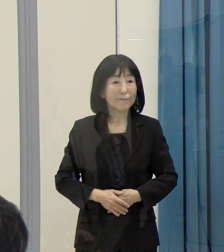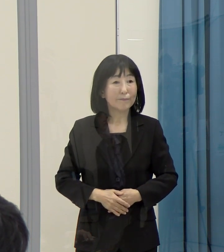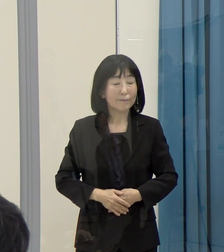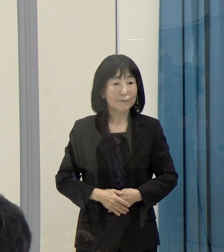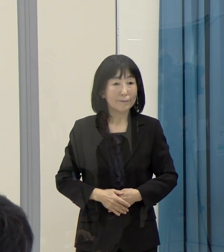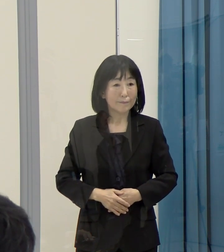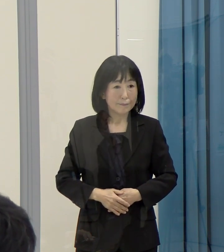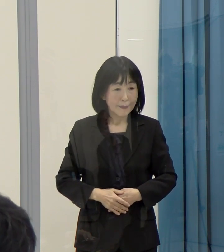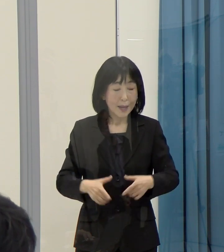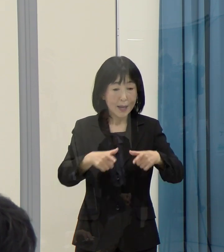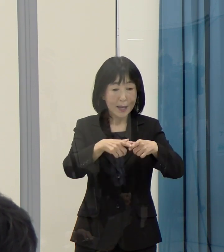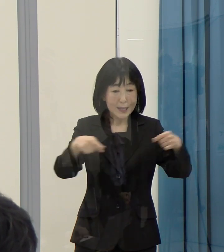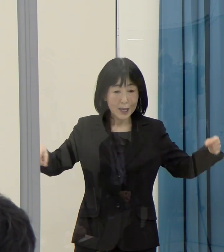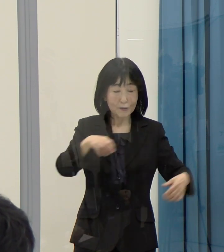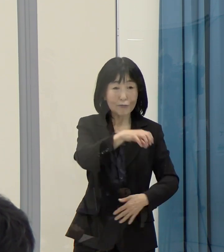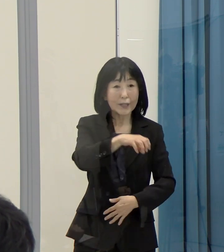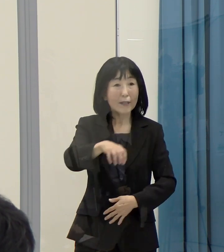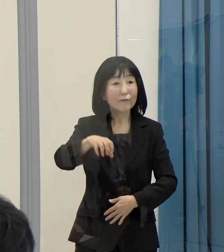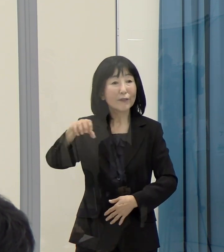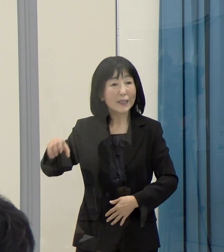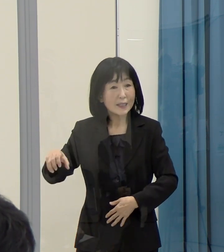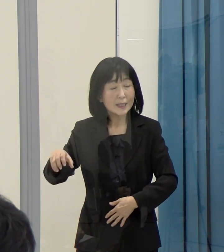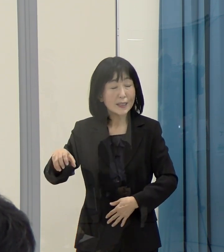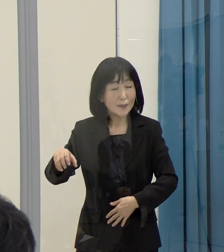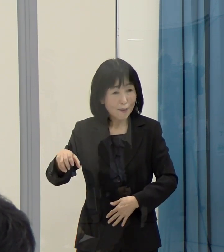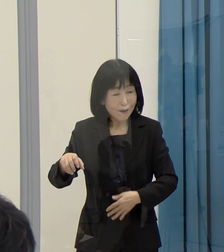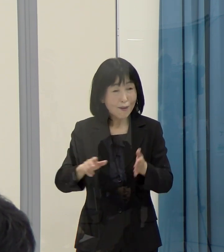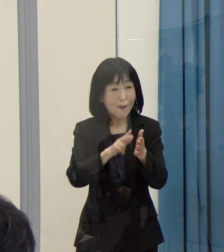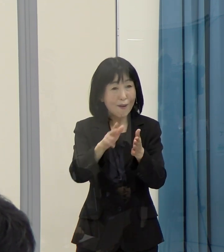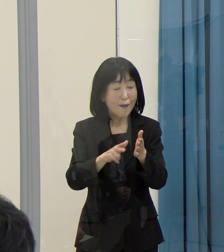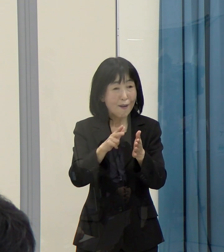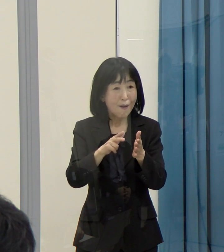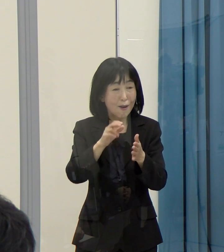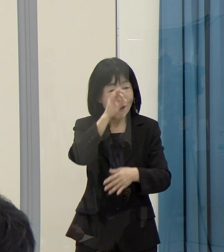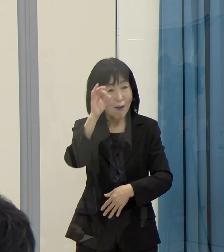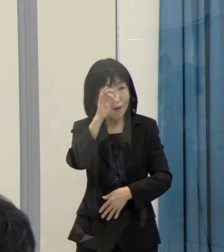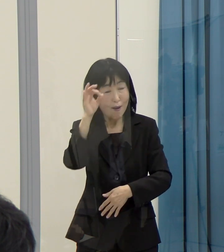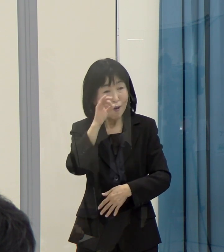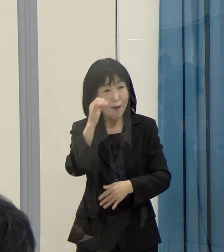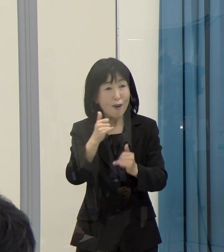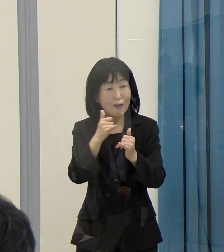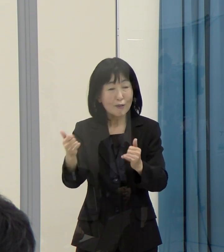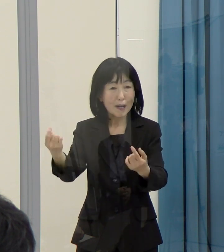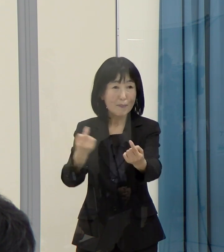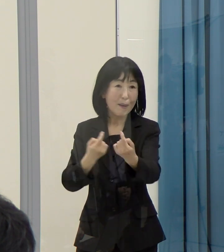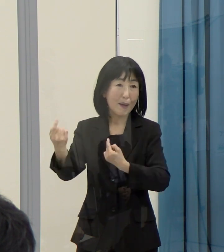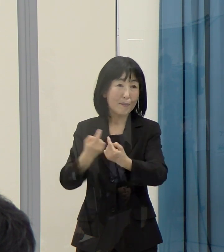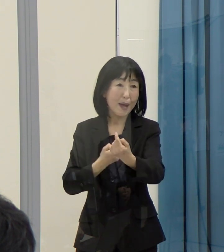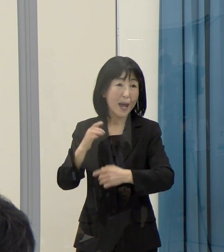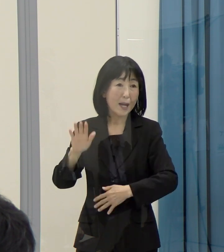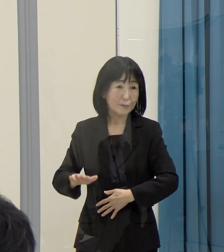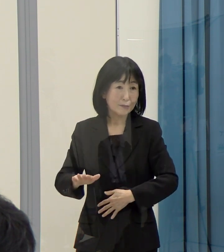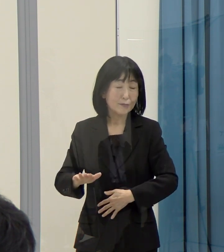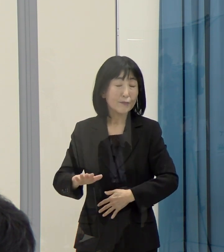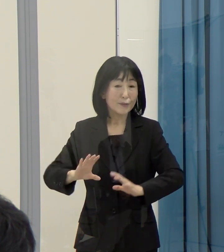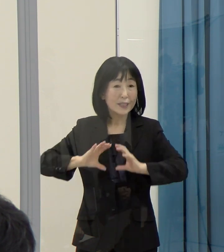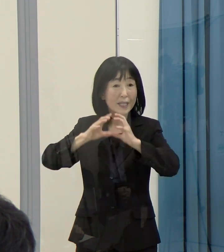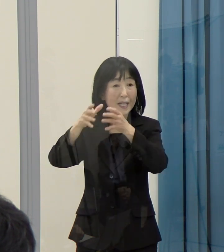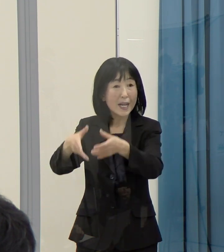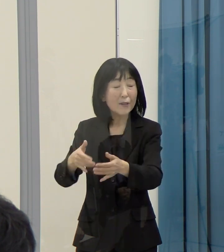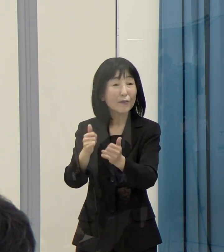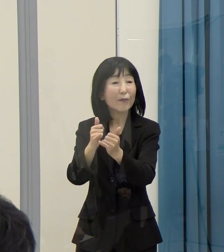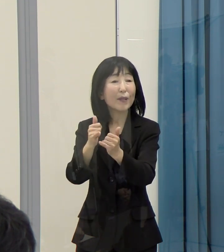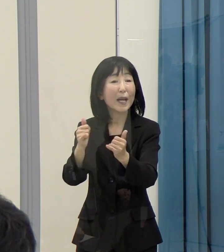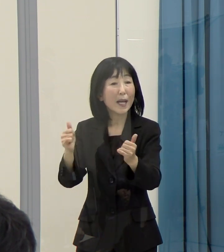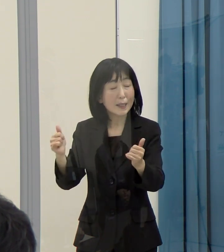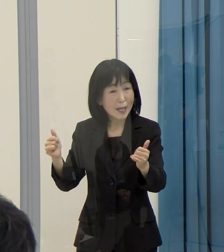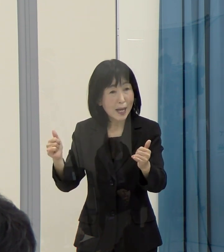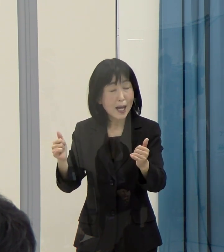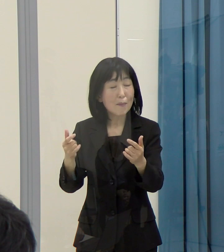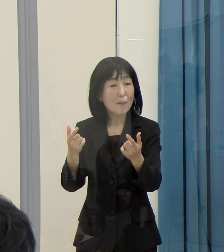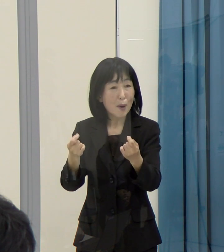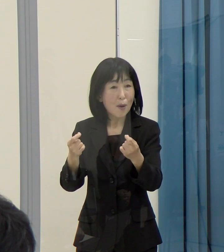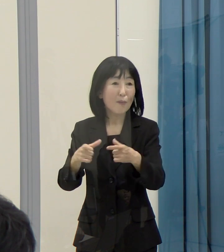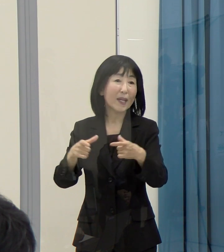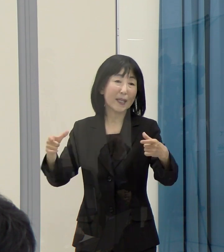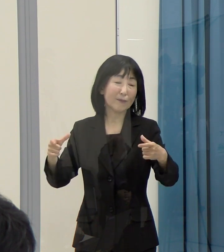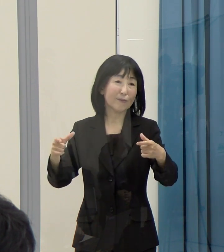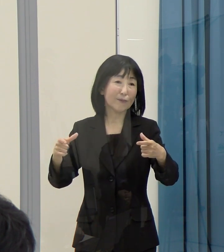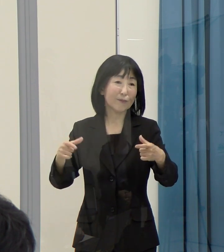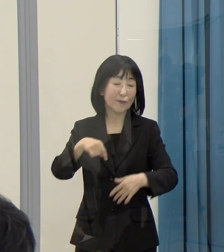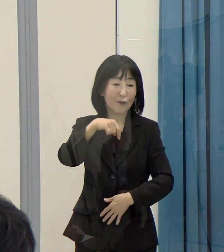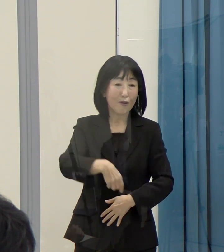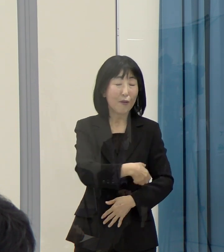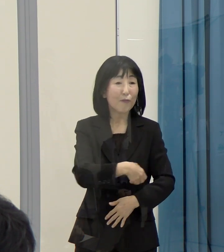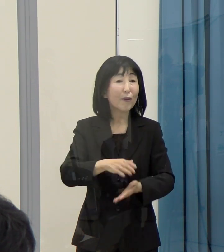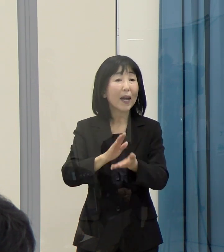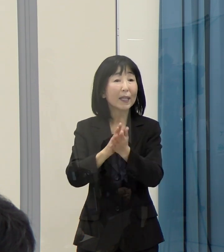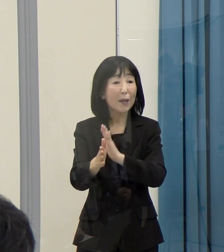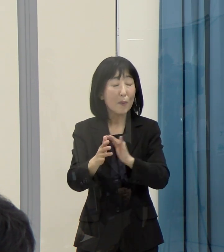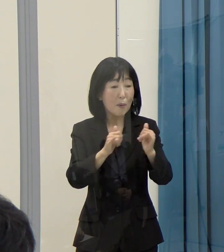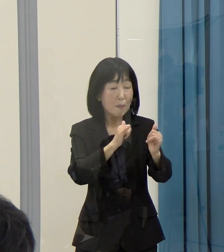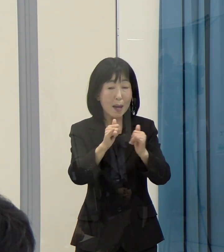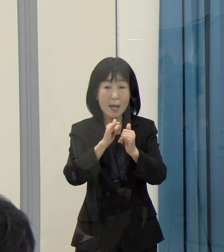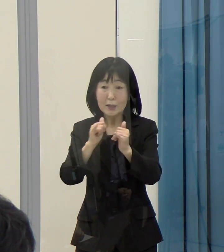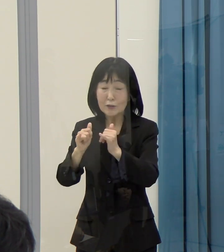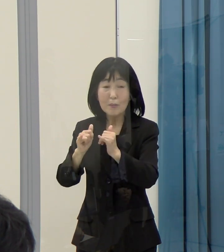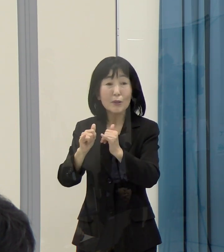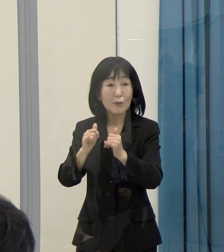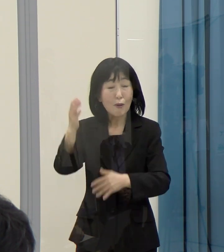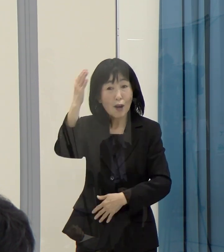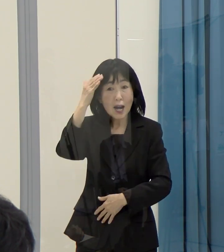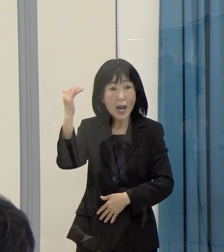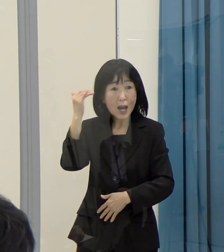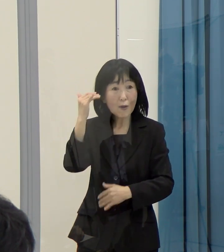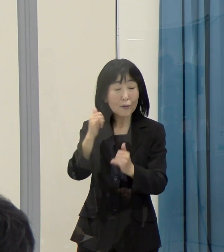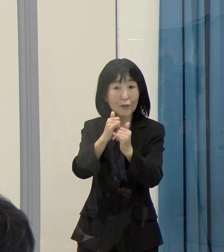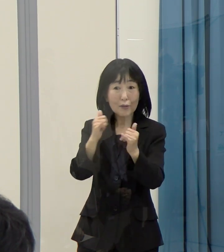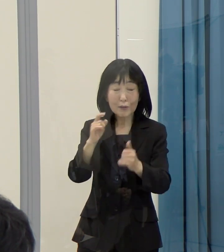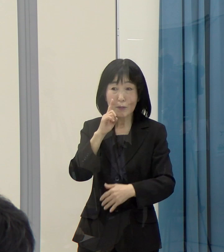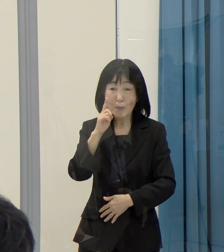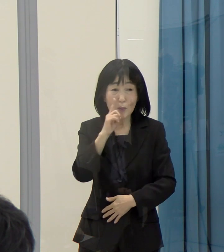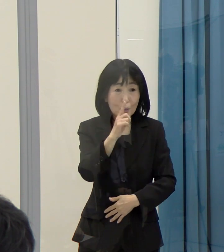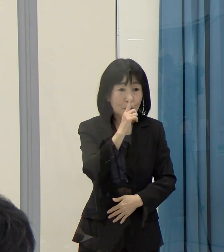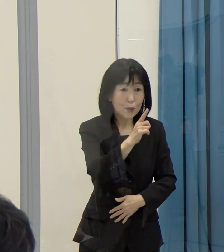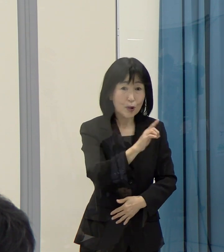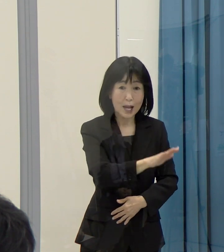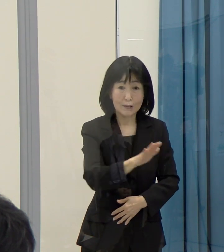各地に旅行客の方がたくさん訪れていらっしゃる。外国人の方も、町なかでたくさんお見かけするようになったと思います。